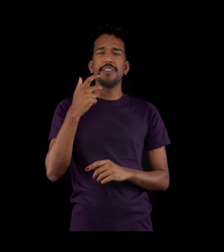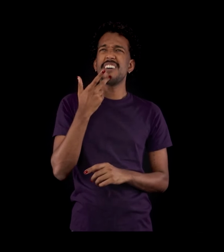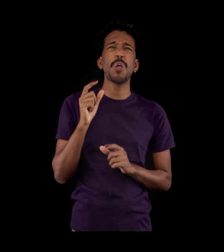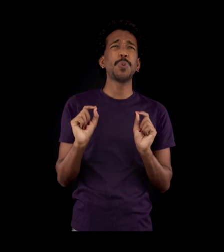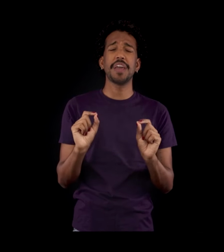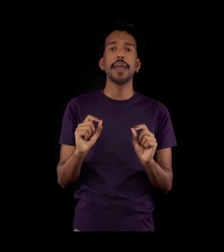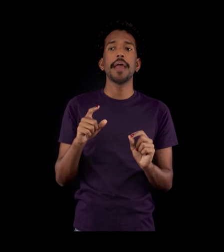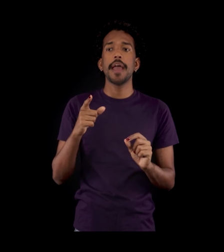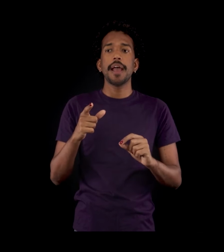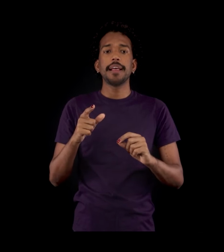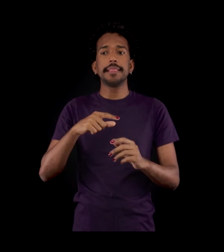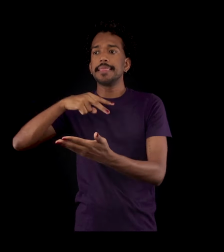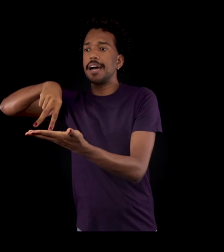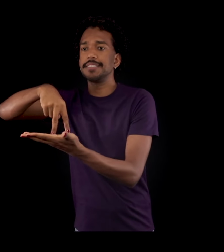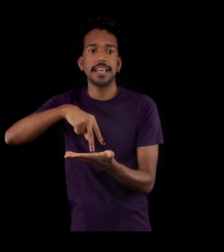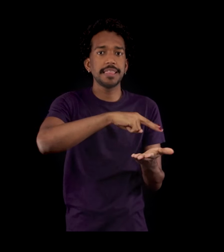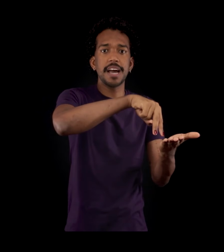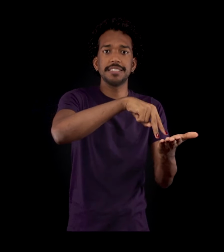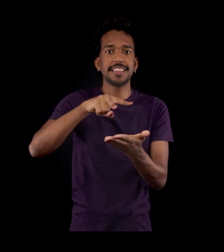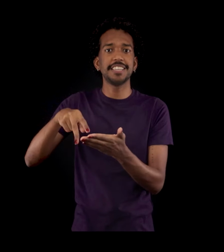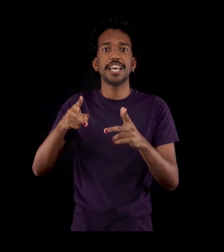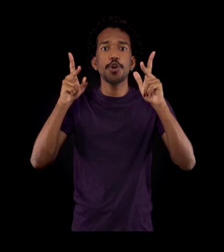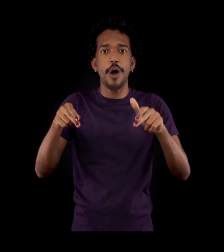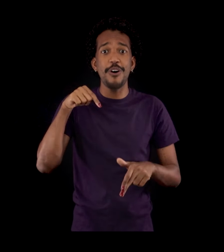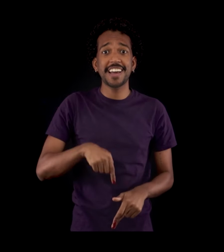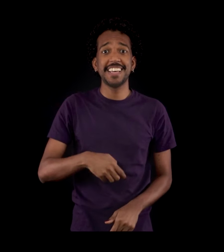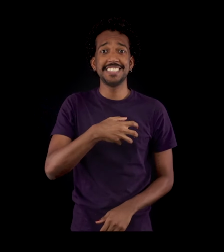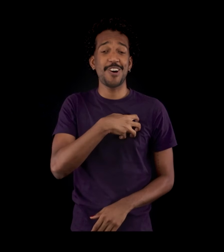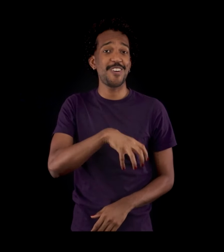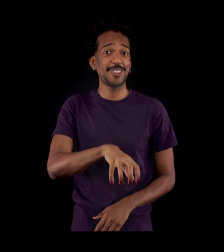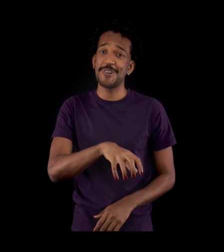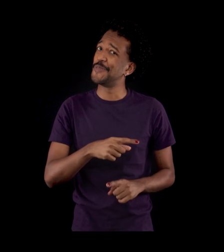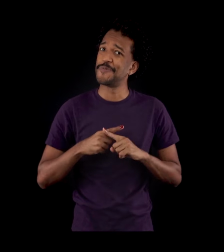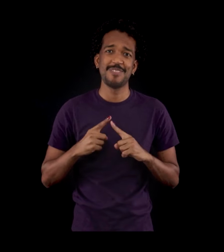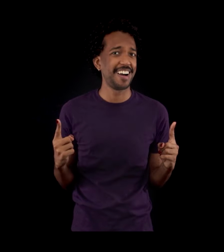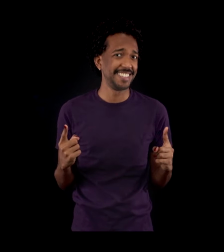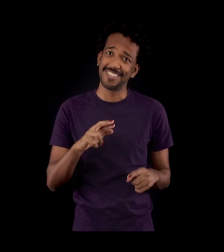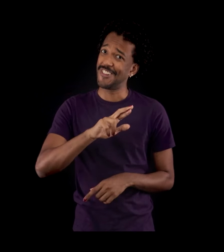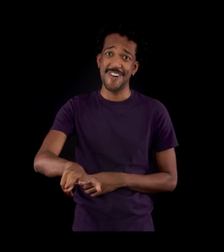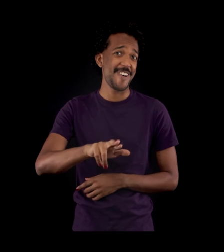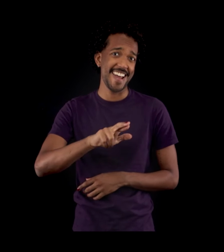achava que a dança estava em cada esquina, como aqui em Salvador. Mas não era assim,